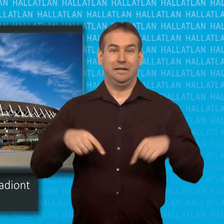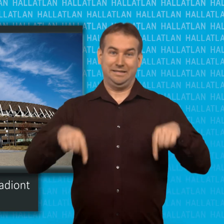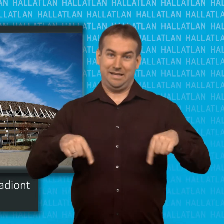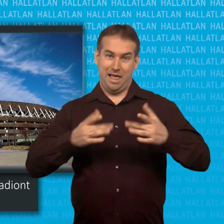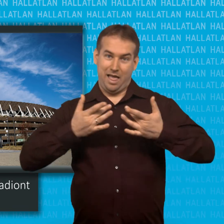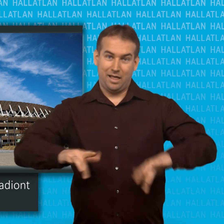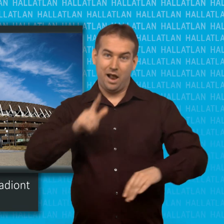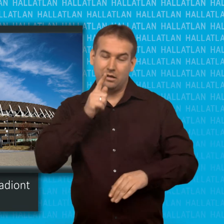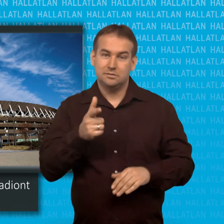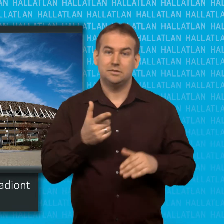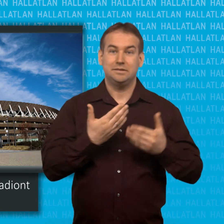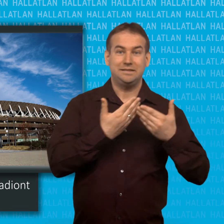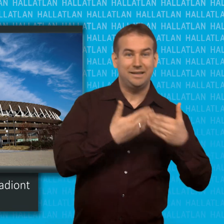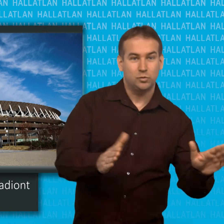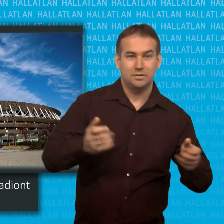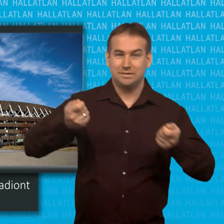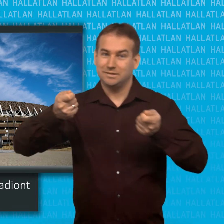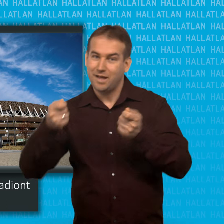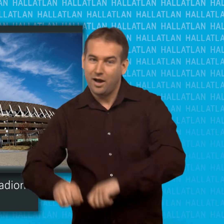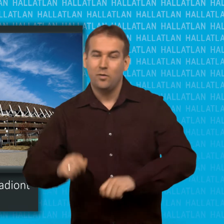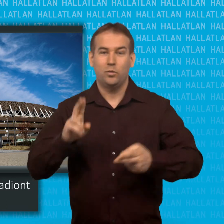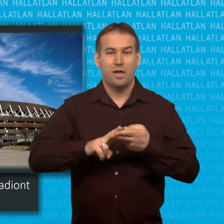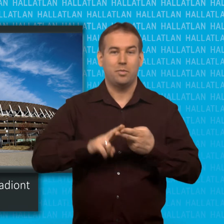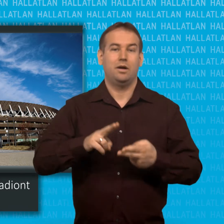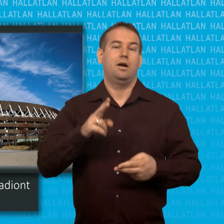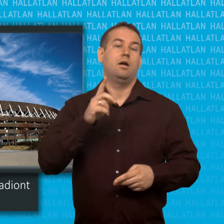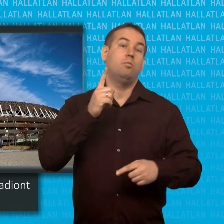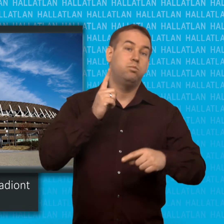itt tartják majd a nyitó- és a záróünnepséget,